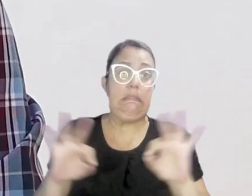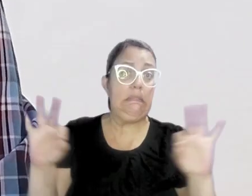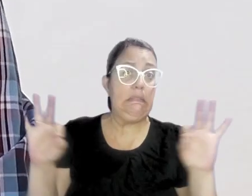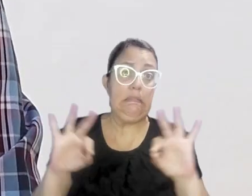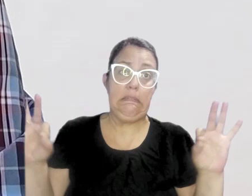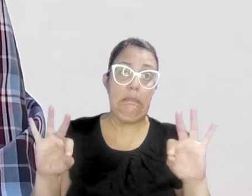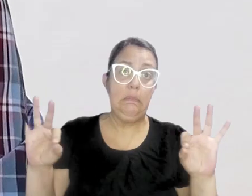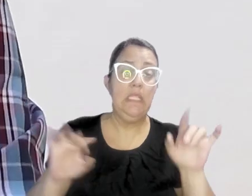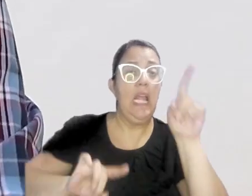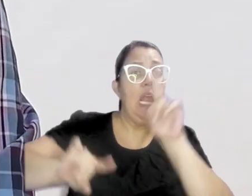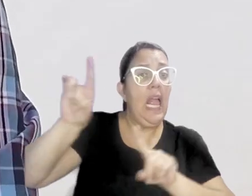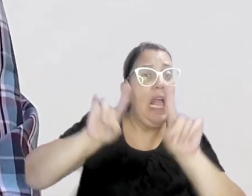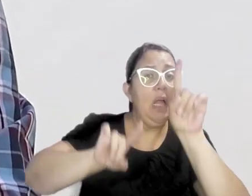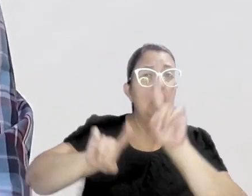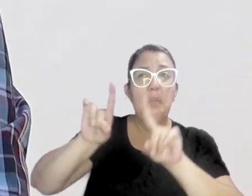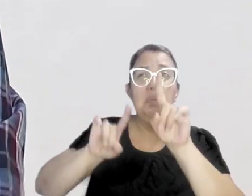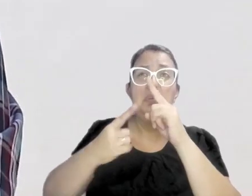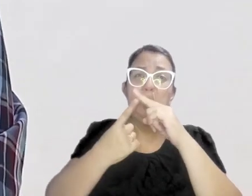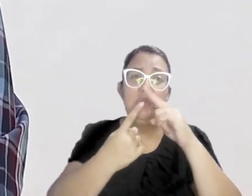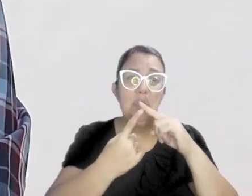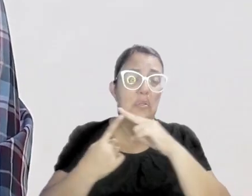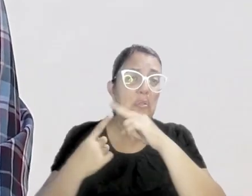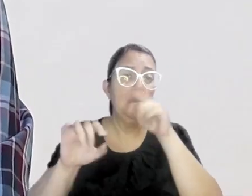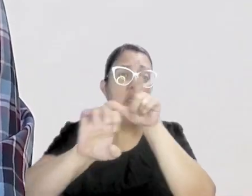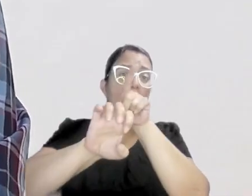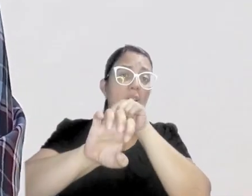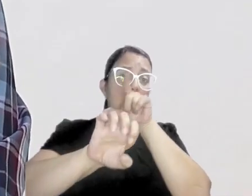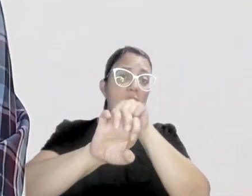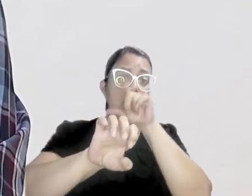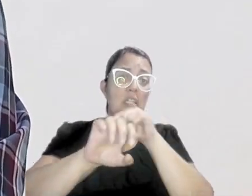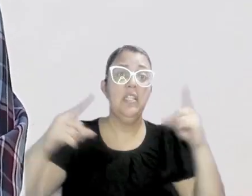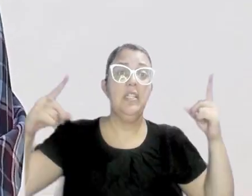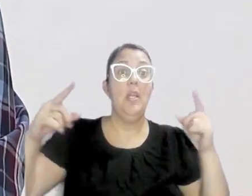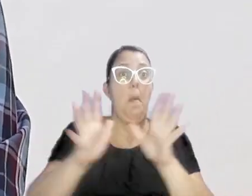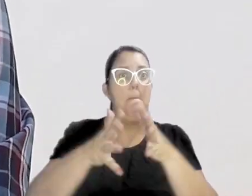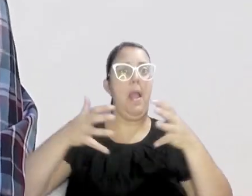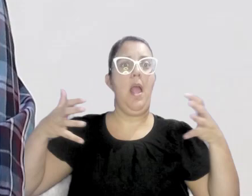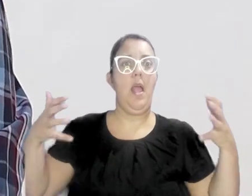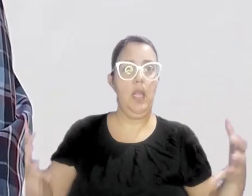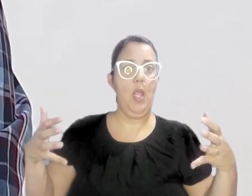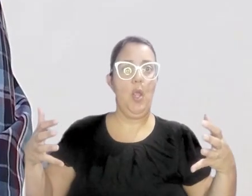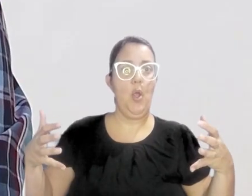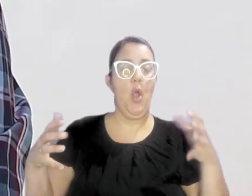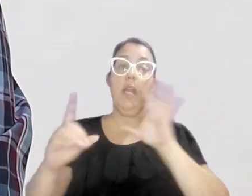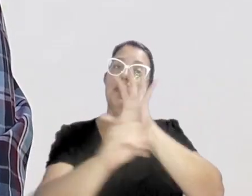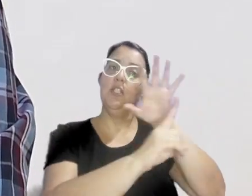ou seja, apenas algumas poucas tipologias de empreendimentos de grande complexidade, grande porte e grande potencial de impacto,